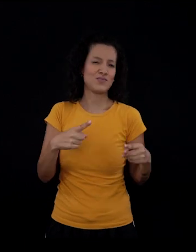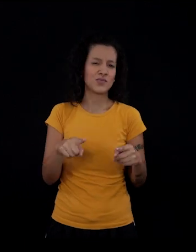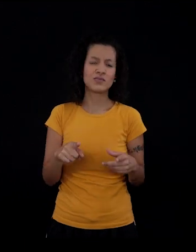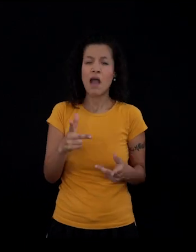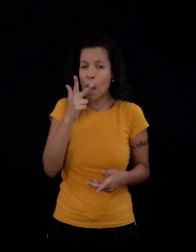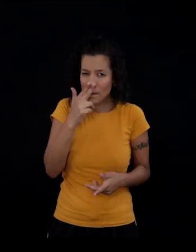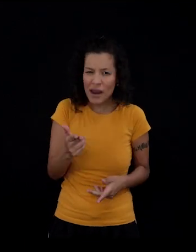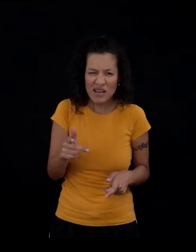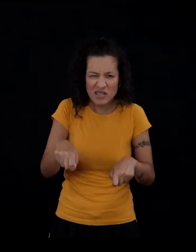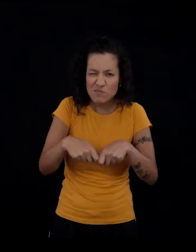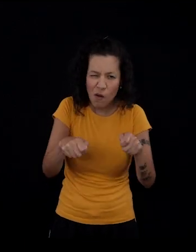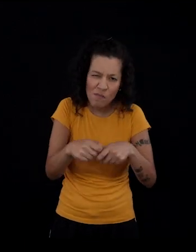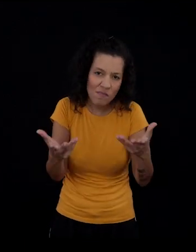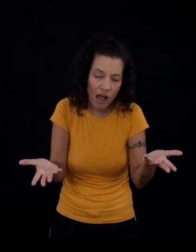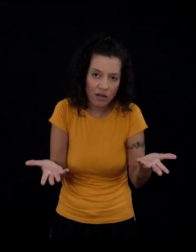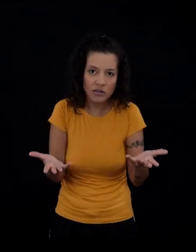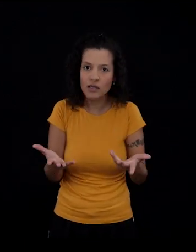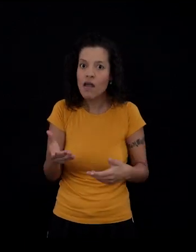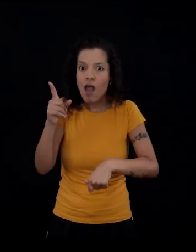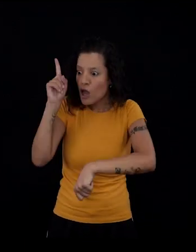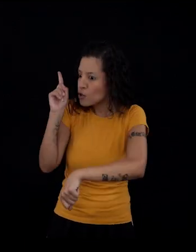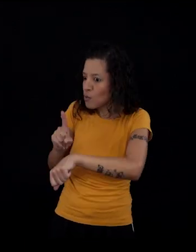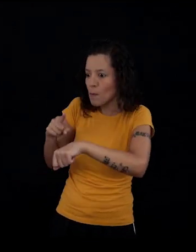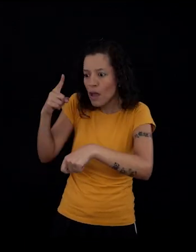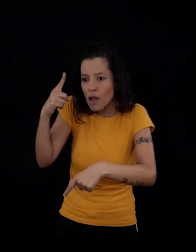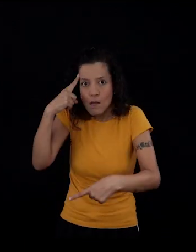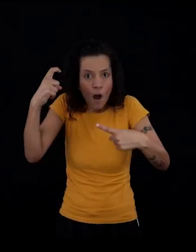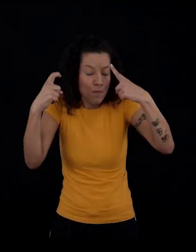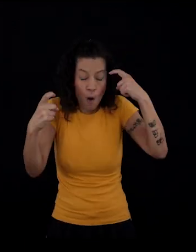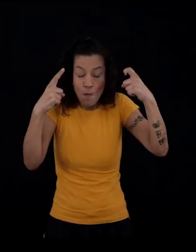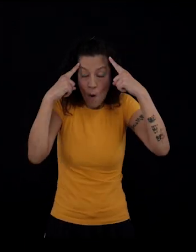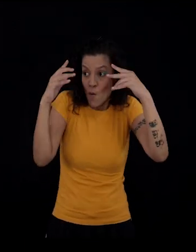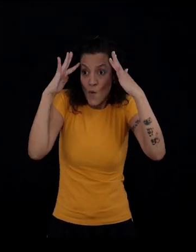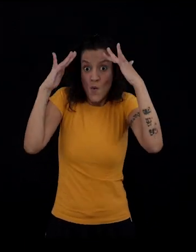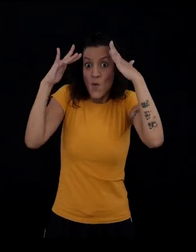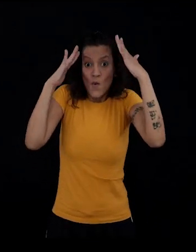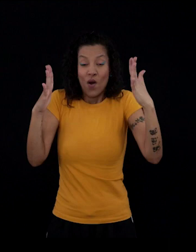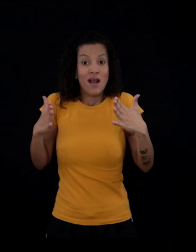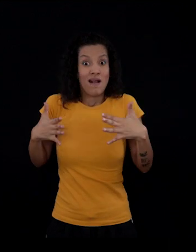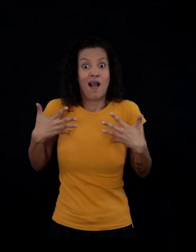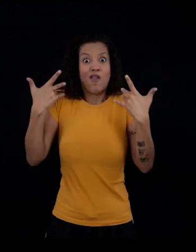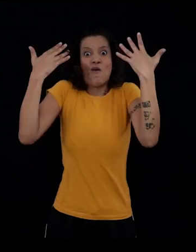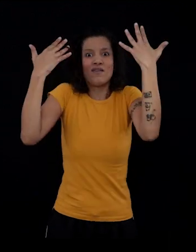E esse é que é o lance, essas besteiras. De repente, aquele calor escaldante deu uma intuição bacana.